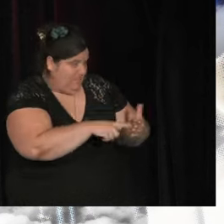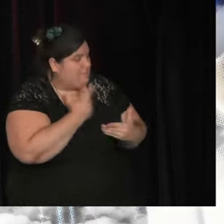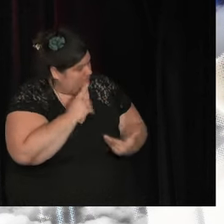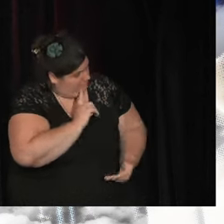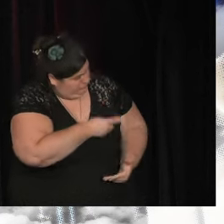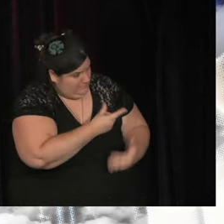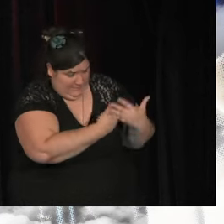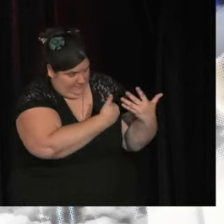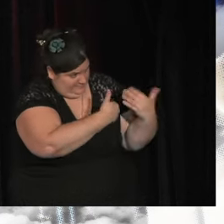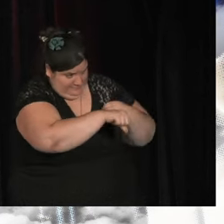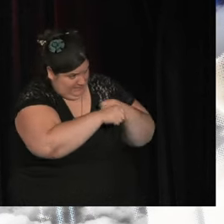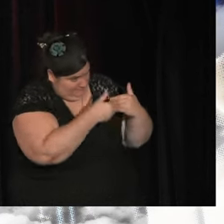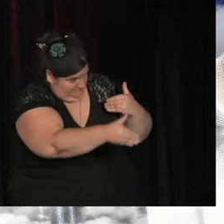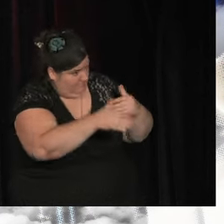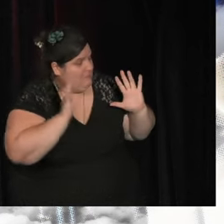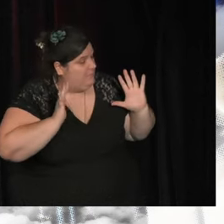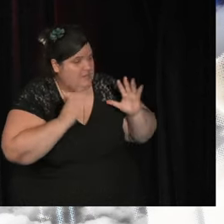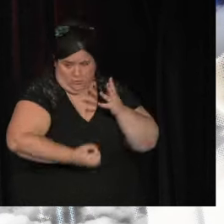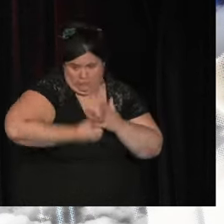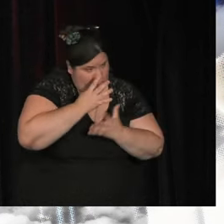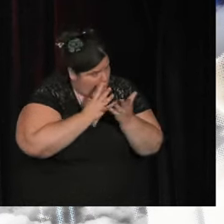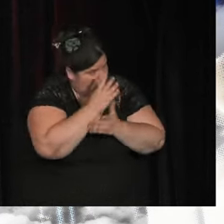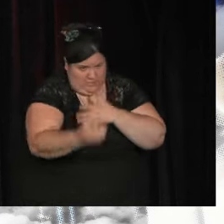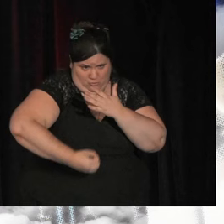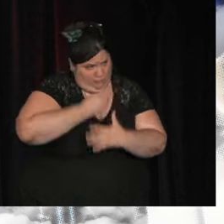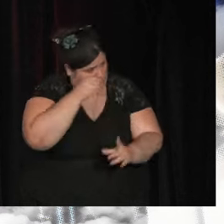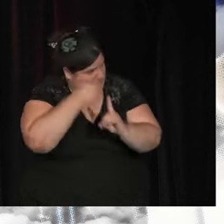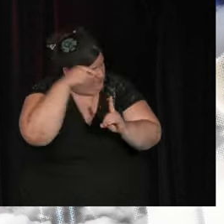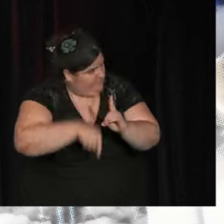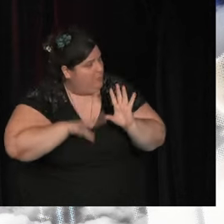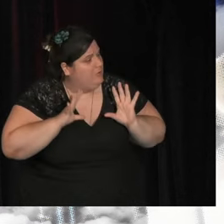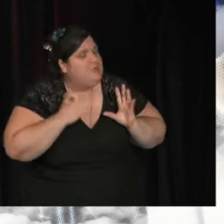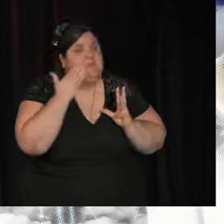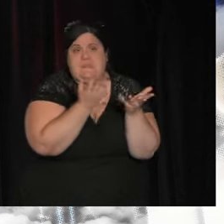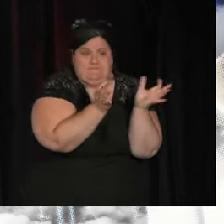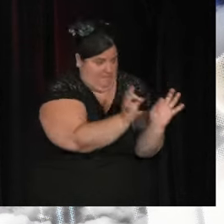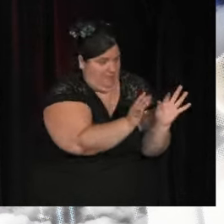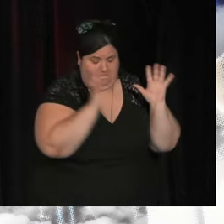de trouver un nouveau pitch et pour essayer de développer un projet. Sinon, on vous répartit tous et toutes sur d'autres équipes.